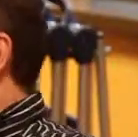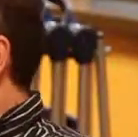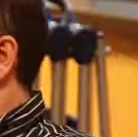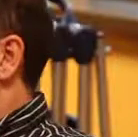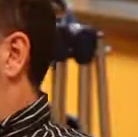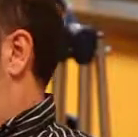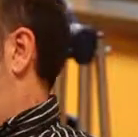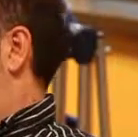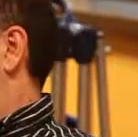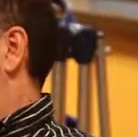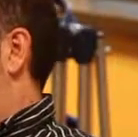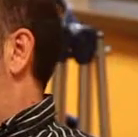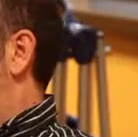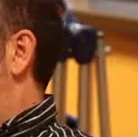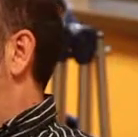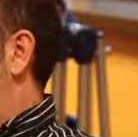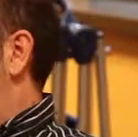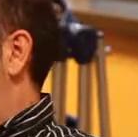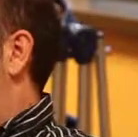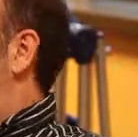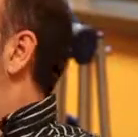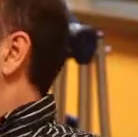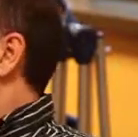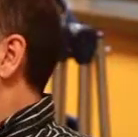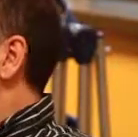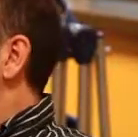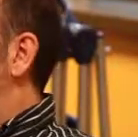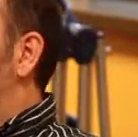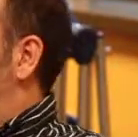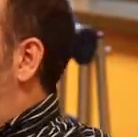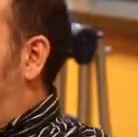Me hace mucha gracia ese verbo que utilizan de que "afloran" agujeros, sin ningún tipo